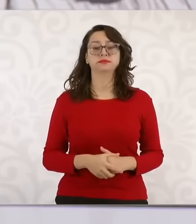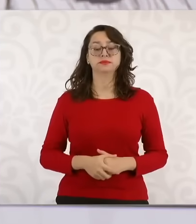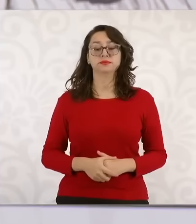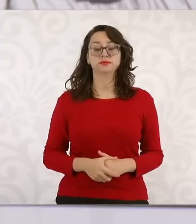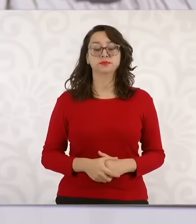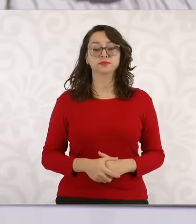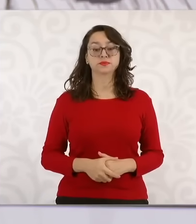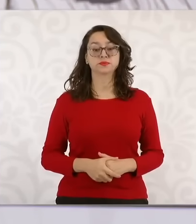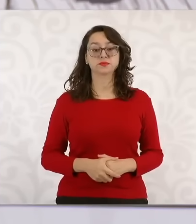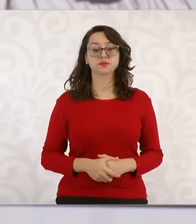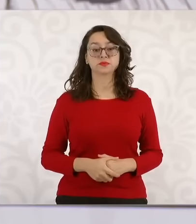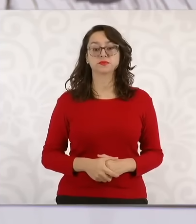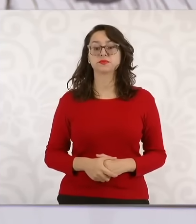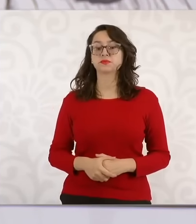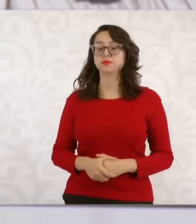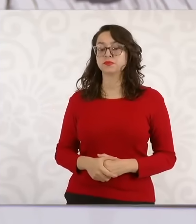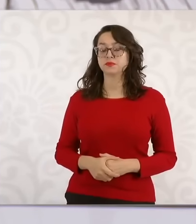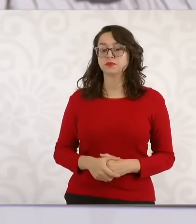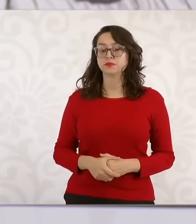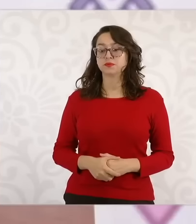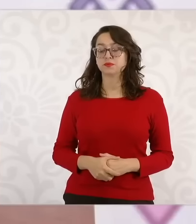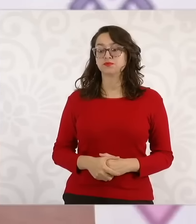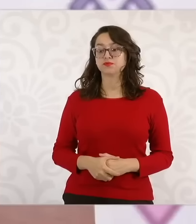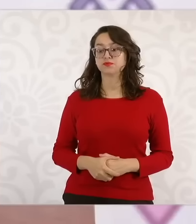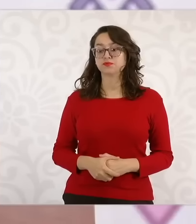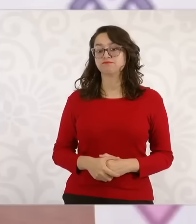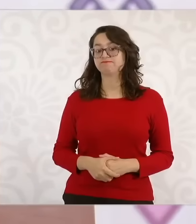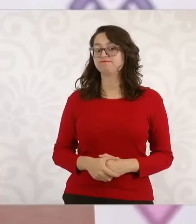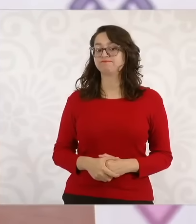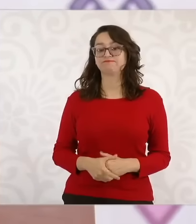Es una visión, la verdad, muy antipatriota.